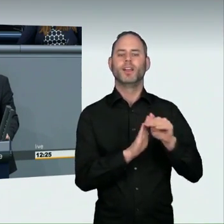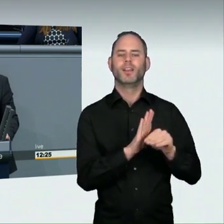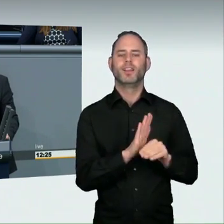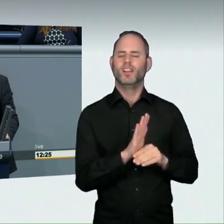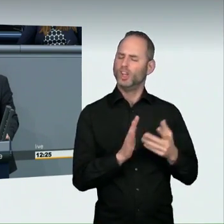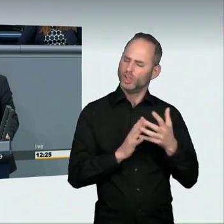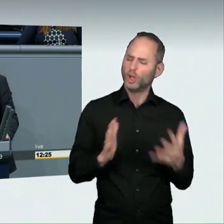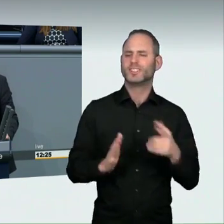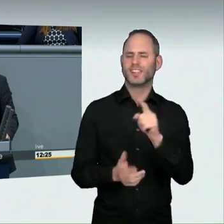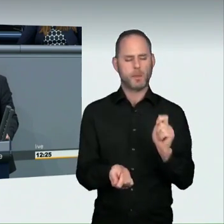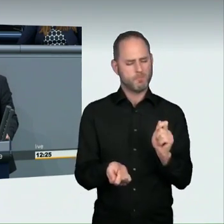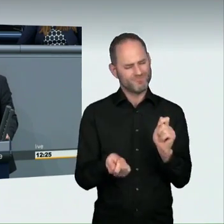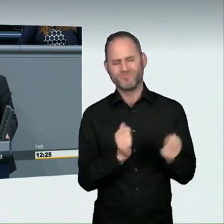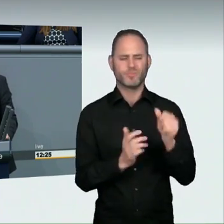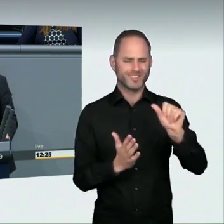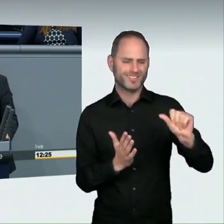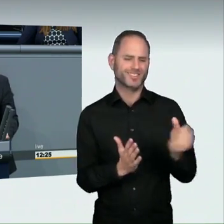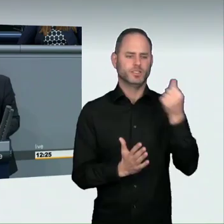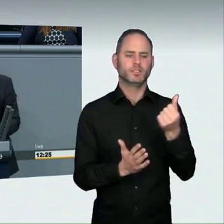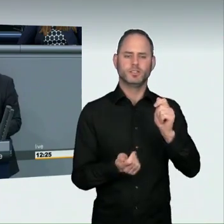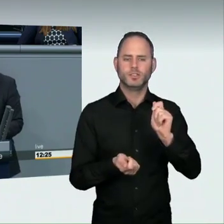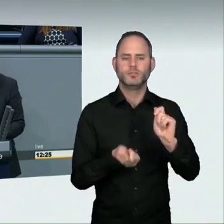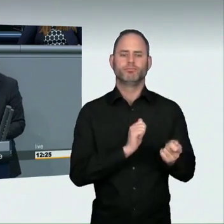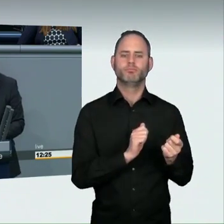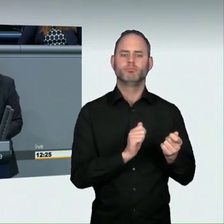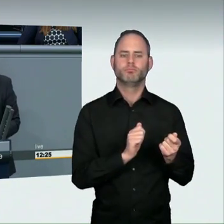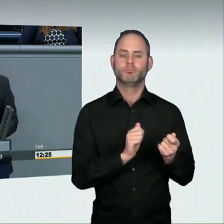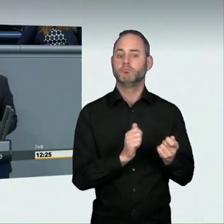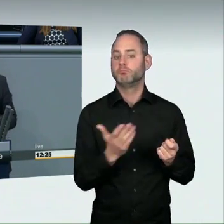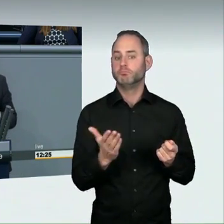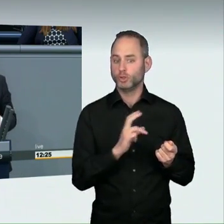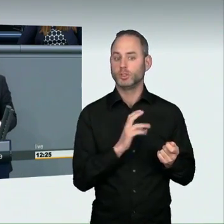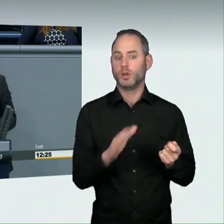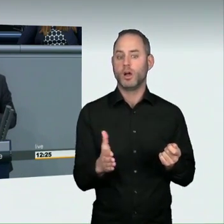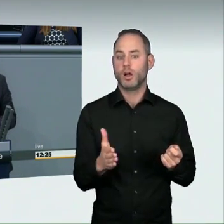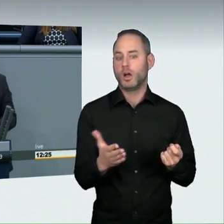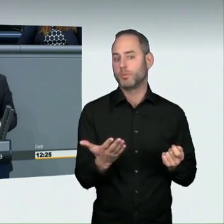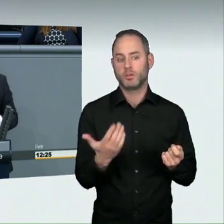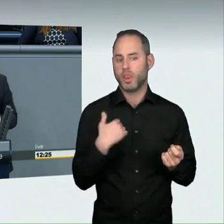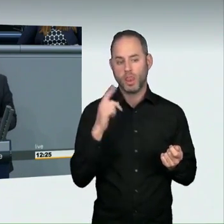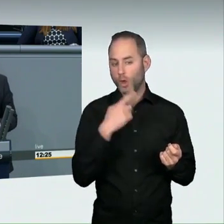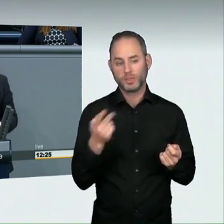Heute haben Sie die Chance, noch etwas zu ändern. Sie, liebe Kolleginnen und Kollegen von der SPD, reden viel über sozialen Zusammenhalt,